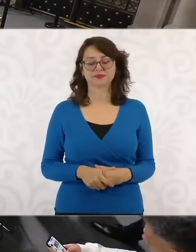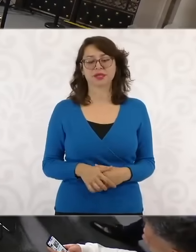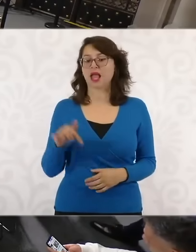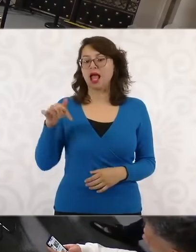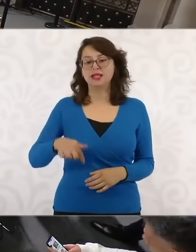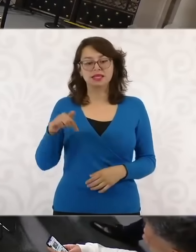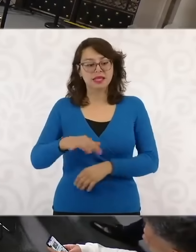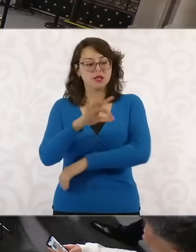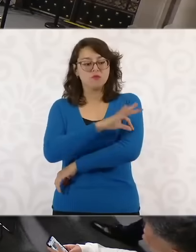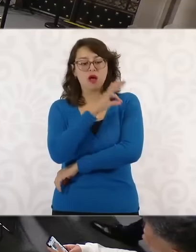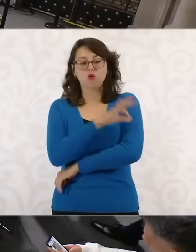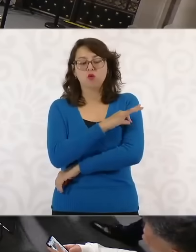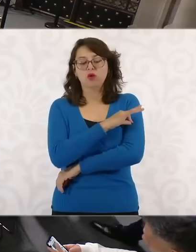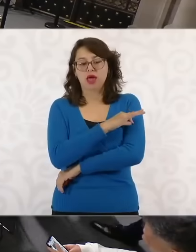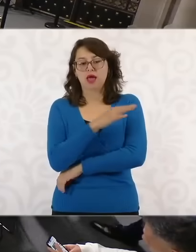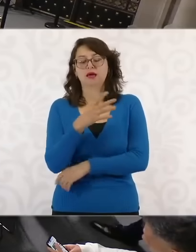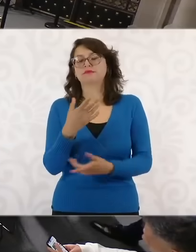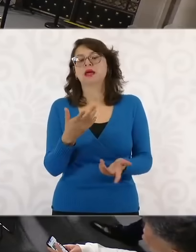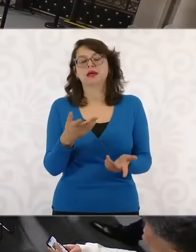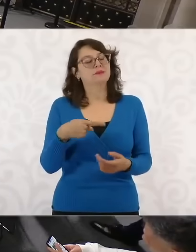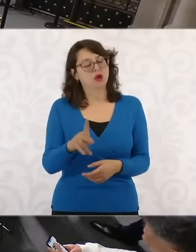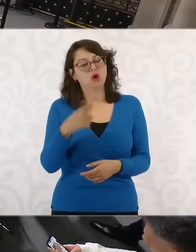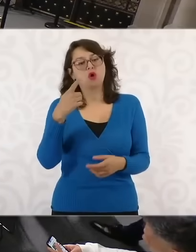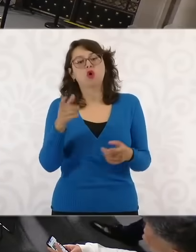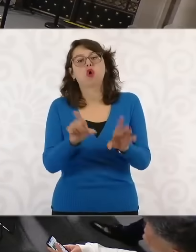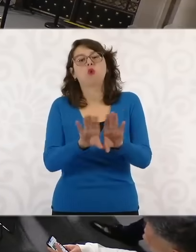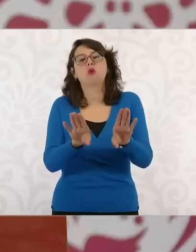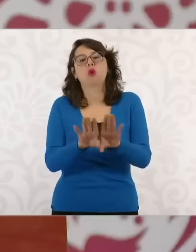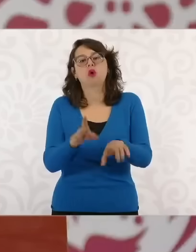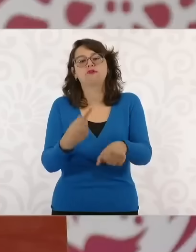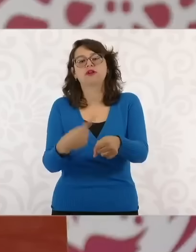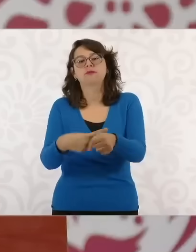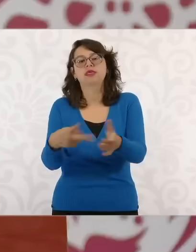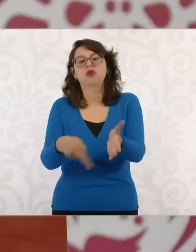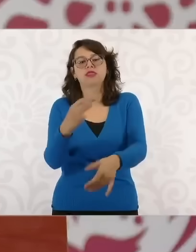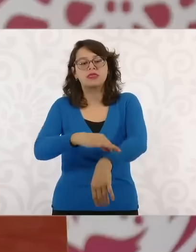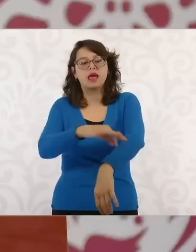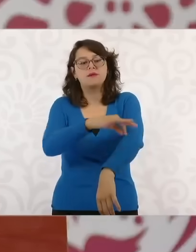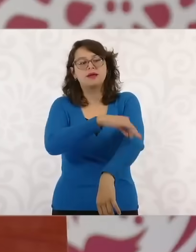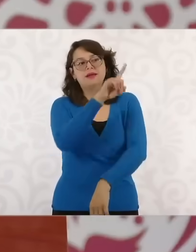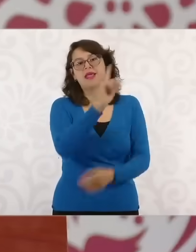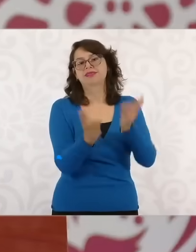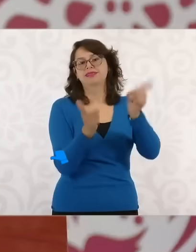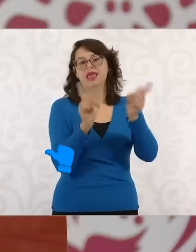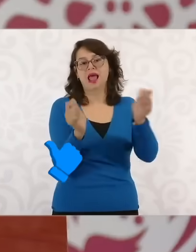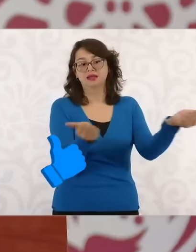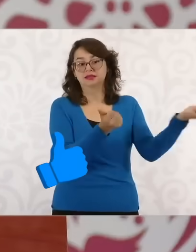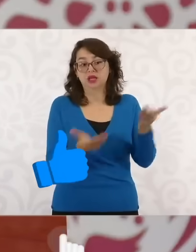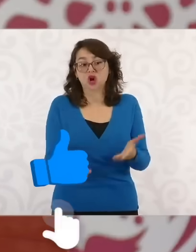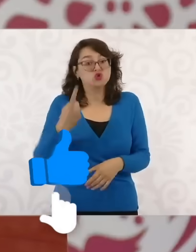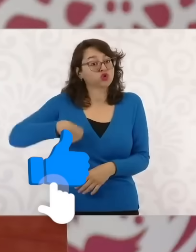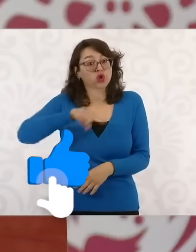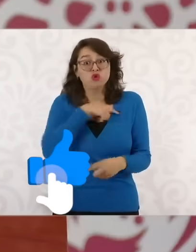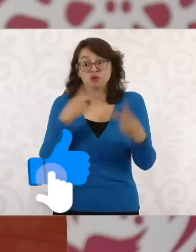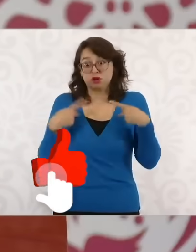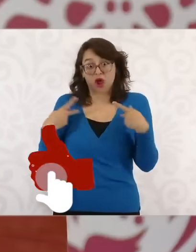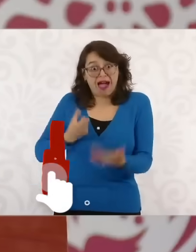llegó de Texas fundamentalmente y la vacunación no puede ser forzosa. Tenemos que apelar a que